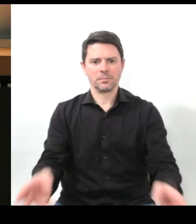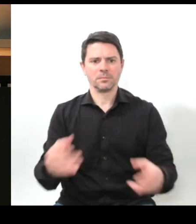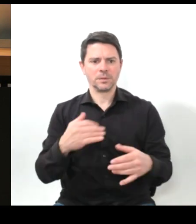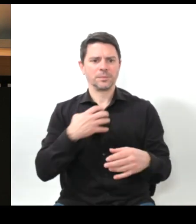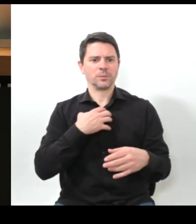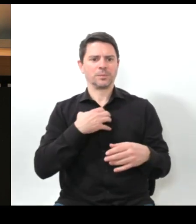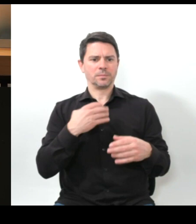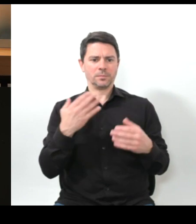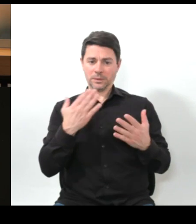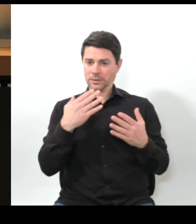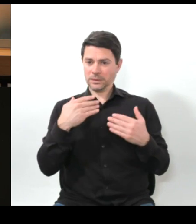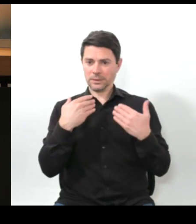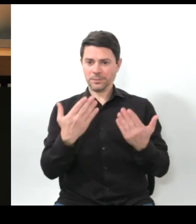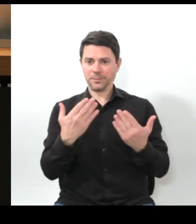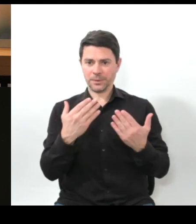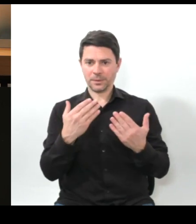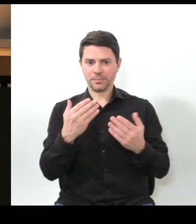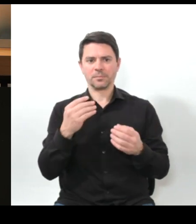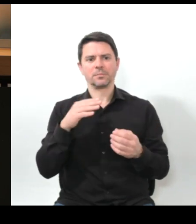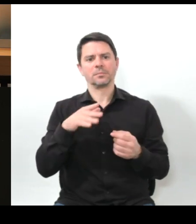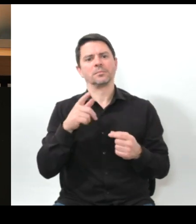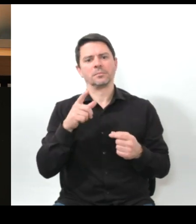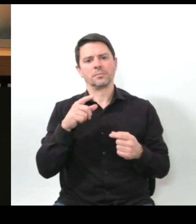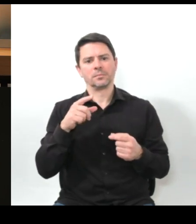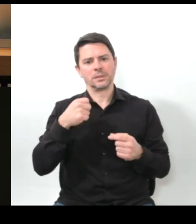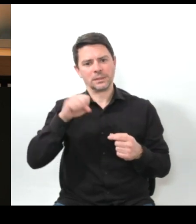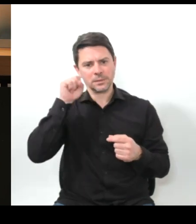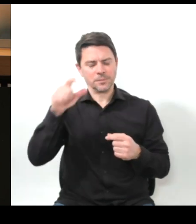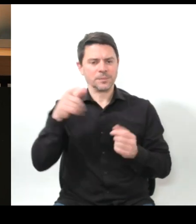quasi keine Fluktuationsrate me. Wir haben